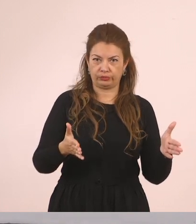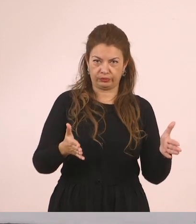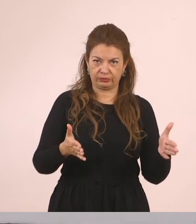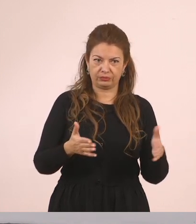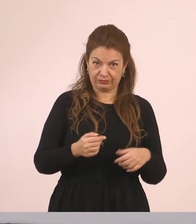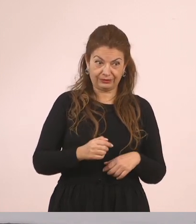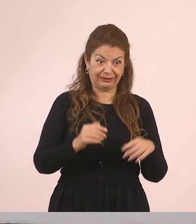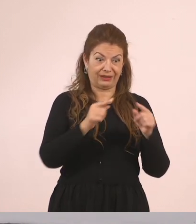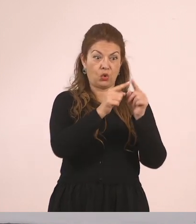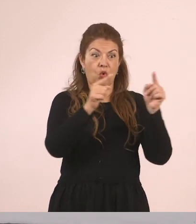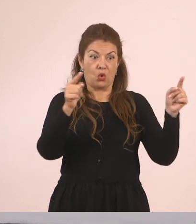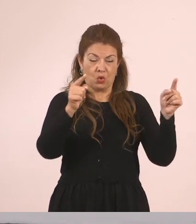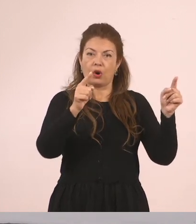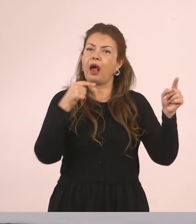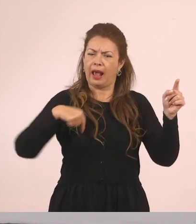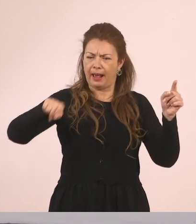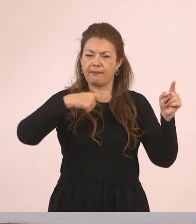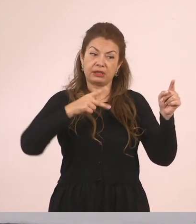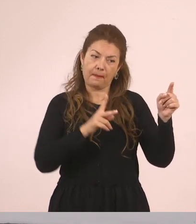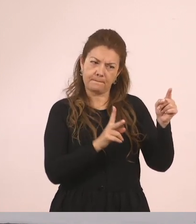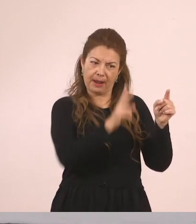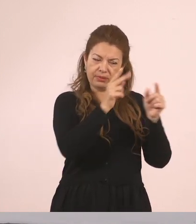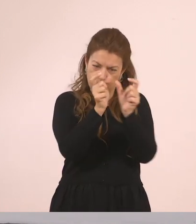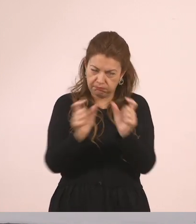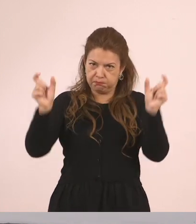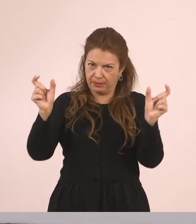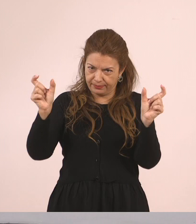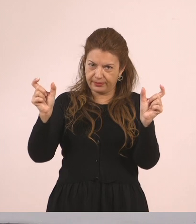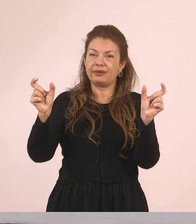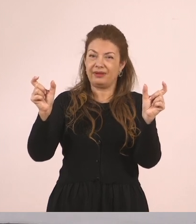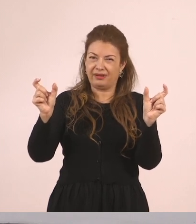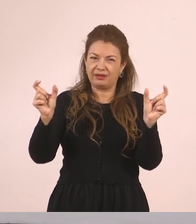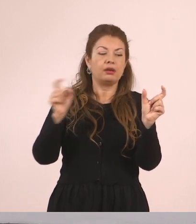Από ποιες δύο λέξεις σχηματίζεται; Από τη λεξούλα χαρτί...